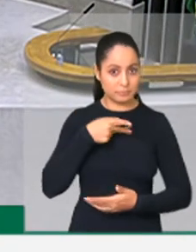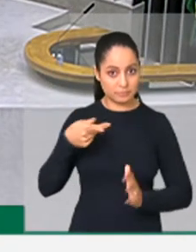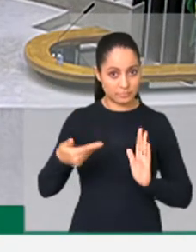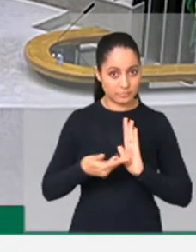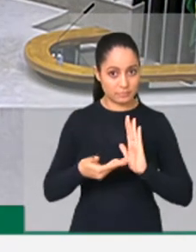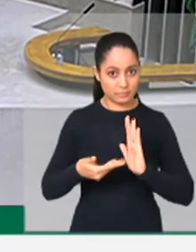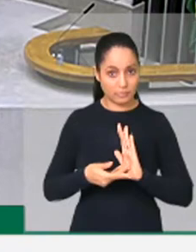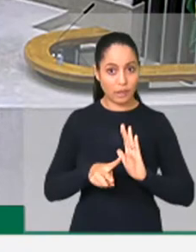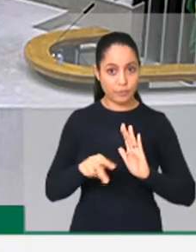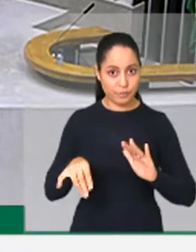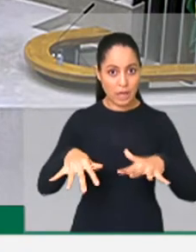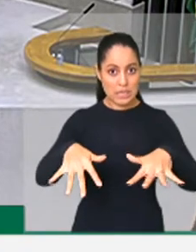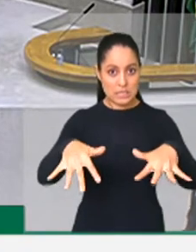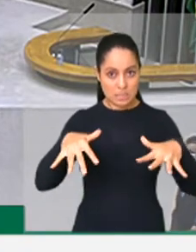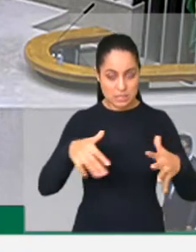FUNDO DE FINANCIAMENTO DA REGIÃO AMAZÔNICA E DO FUNDO